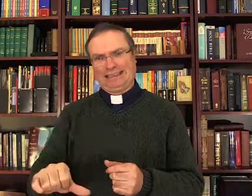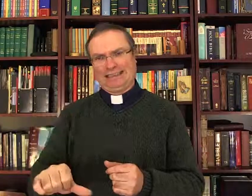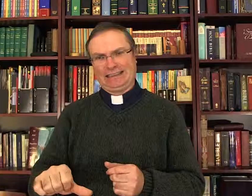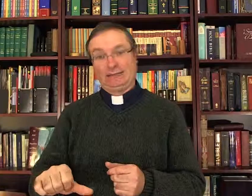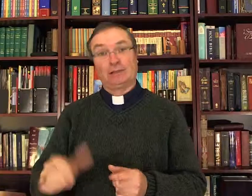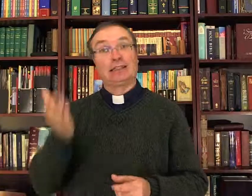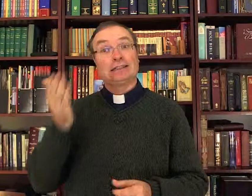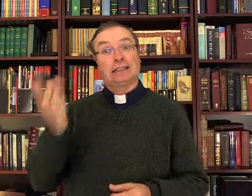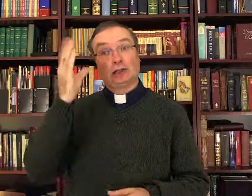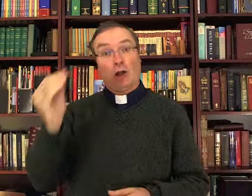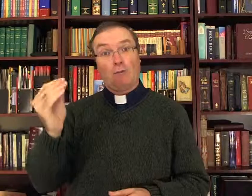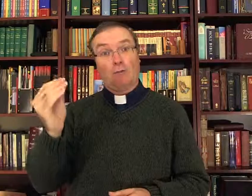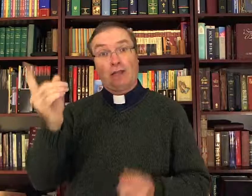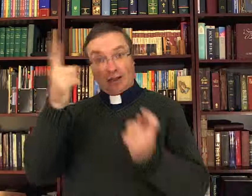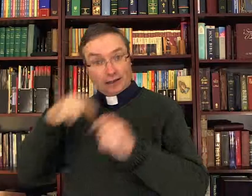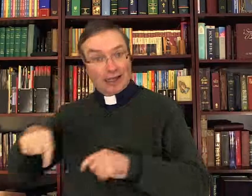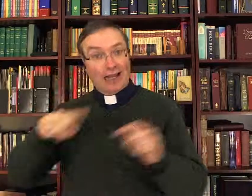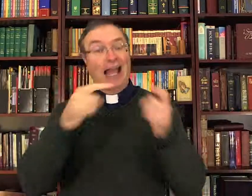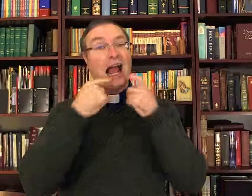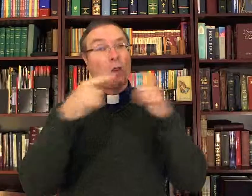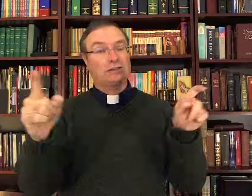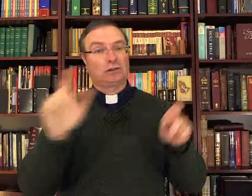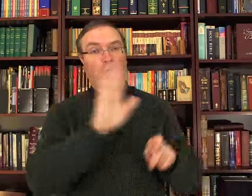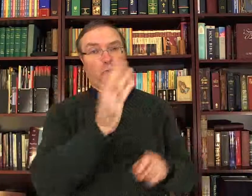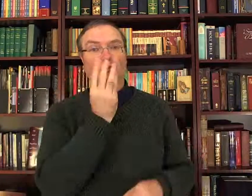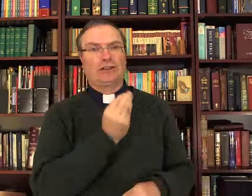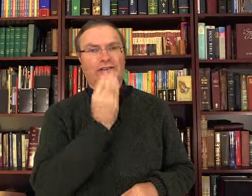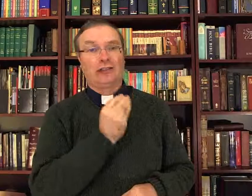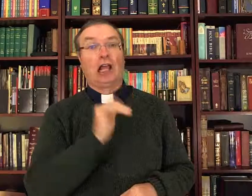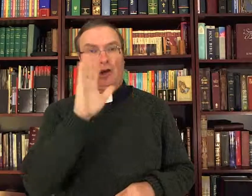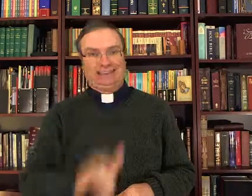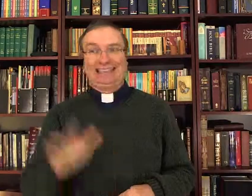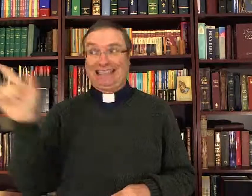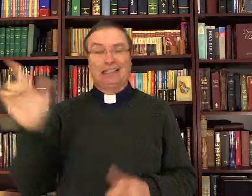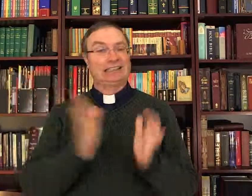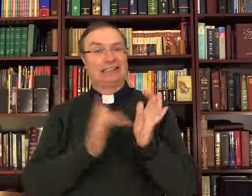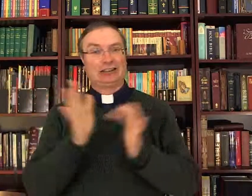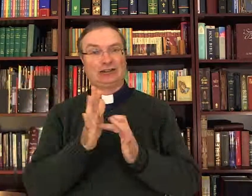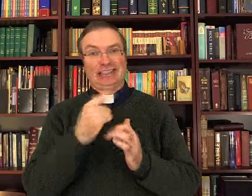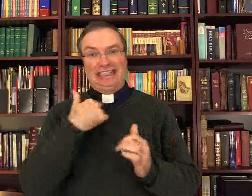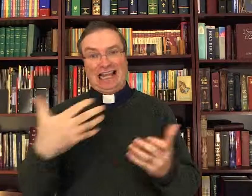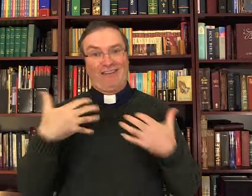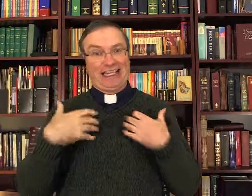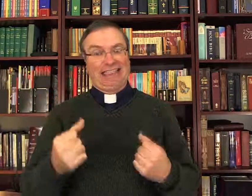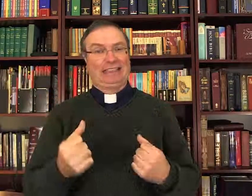Cet homme s'en alla annoncer aux Juifs que c'était Jésus qui l'avait guéri.